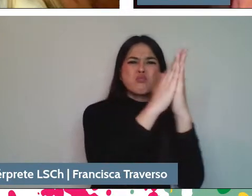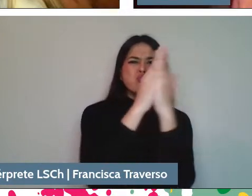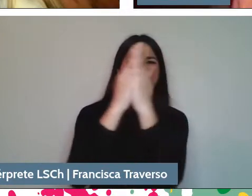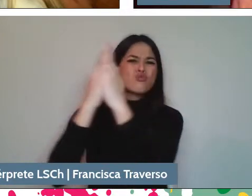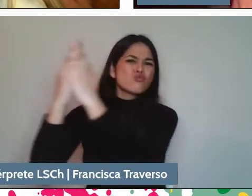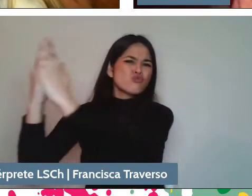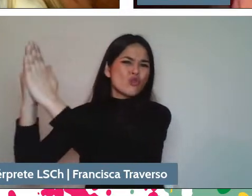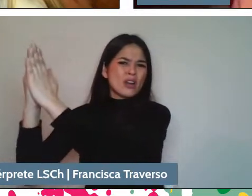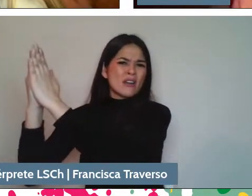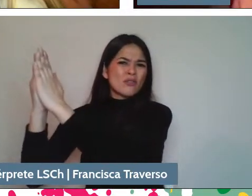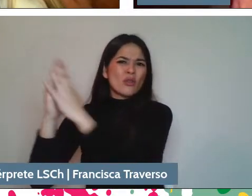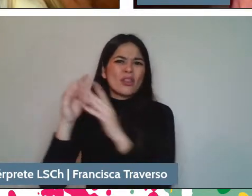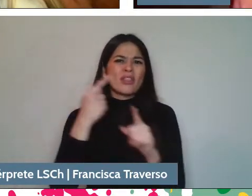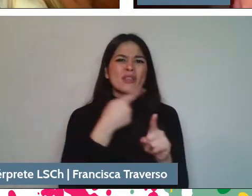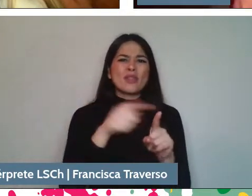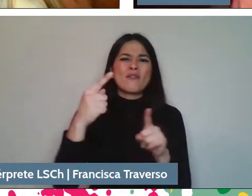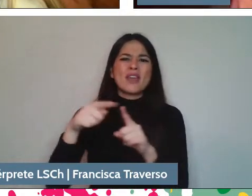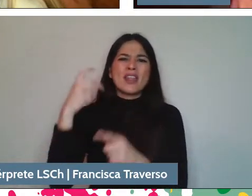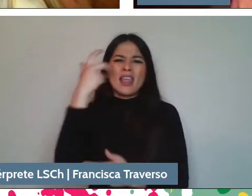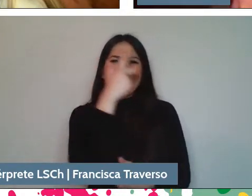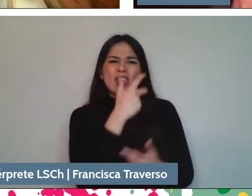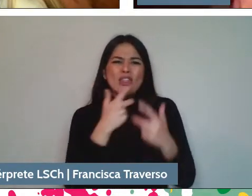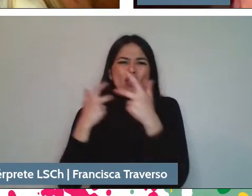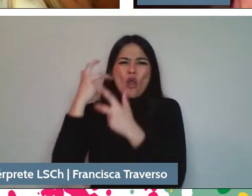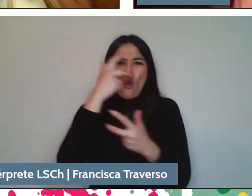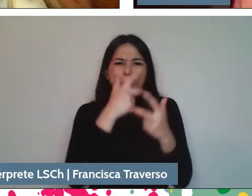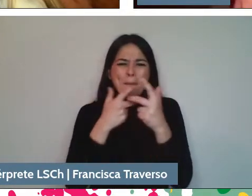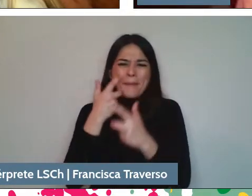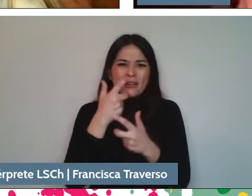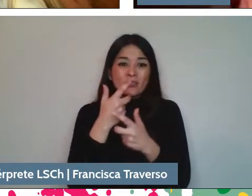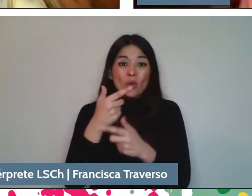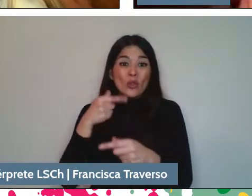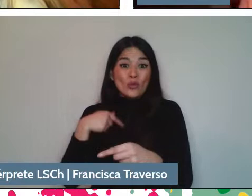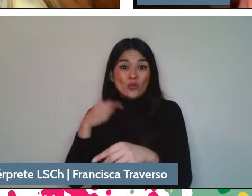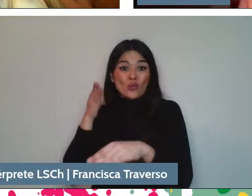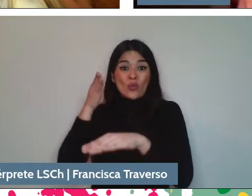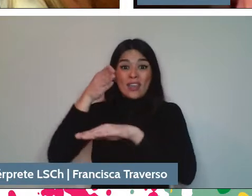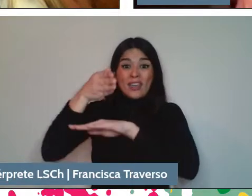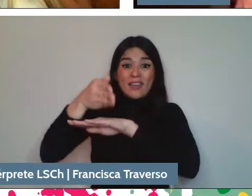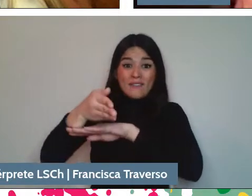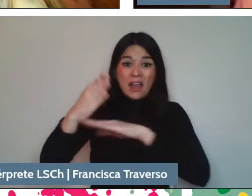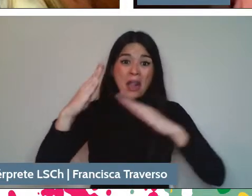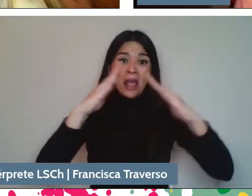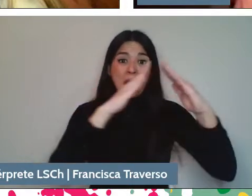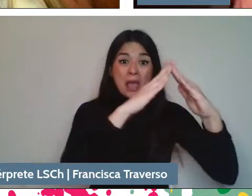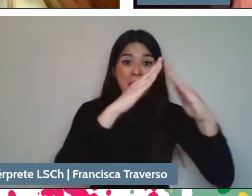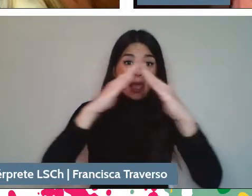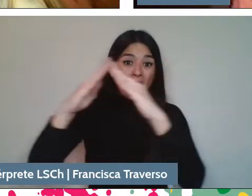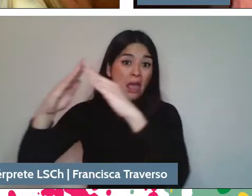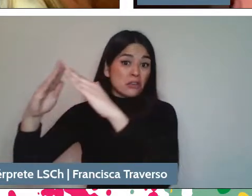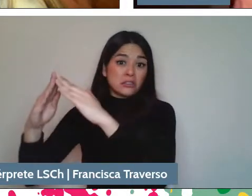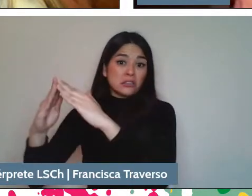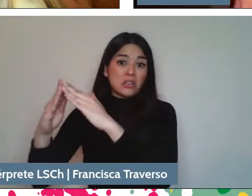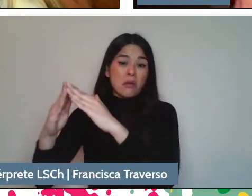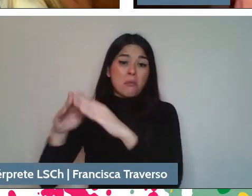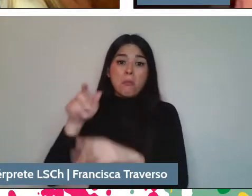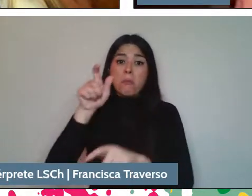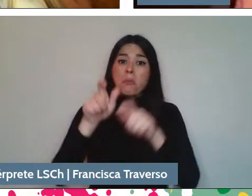Y tú, cuando ibas a las casas de las familia, que eran todas gente de clase media. Nada de gente muy rica ni nada.